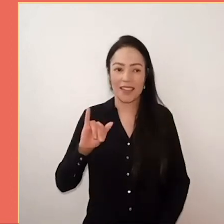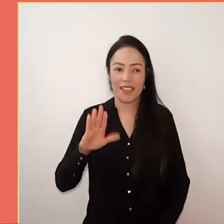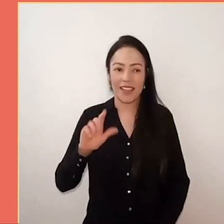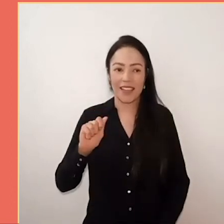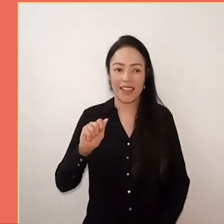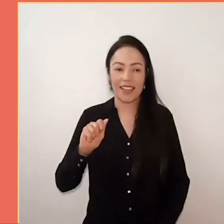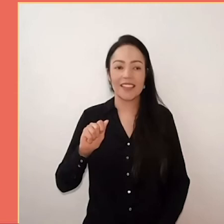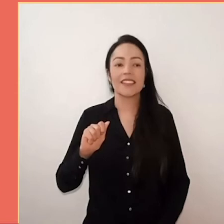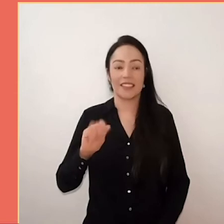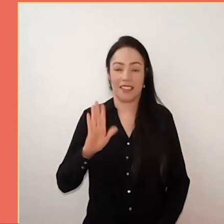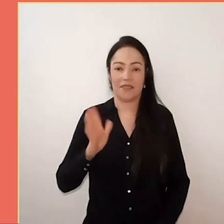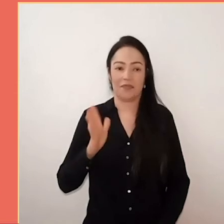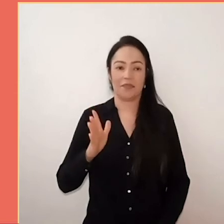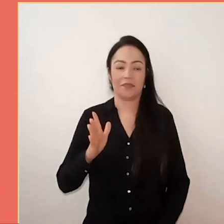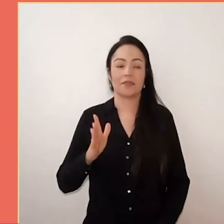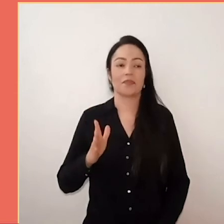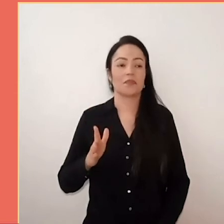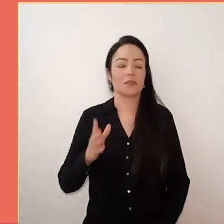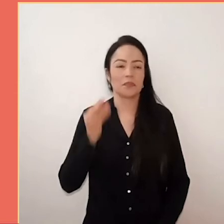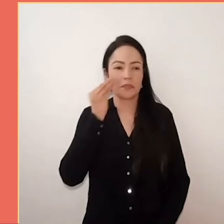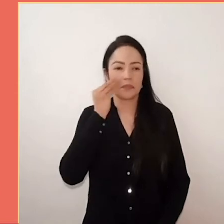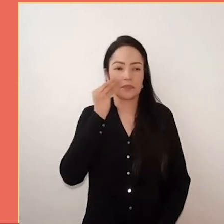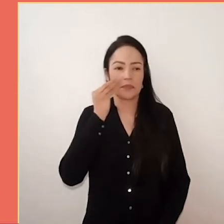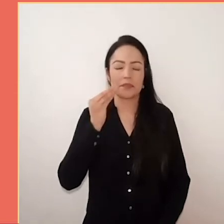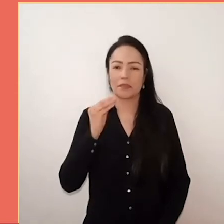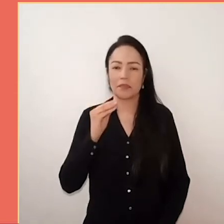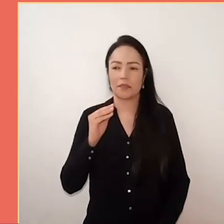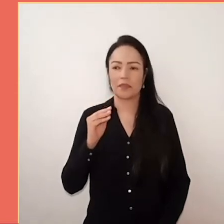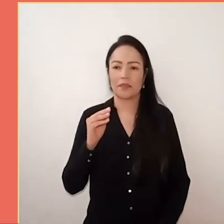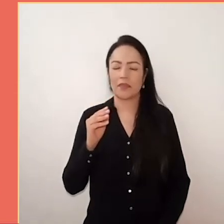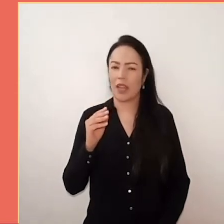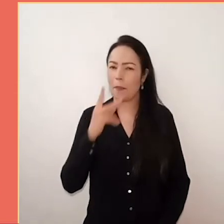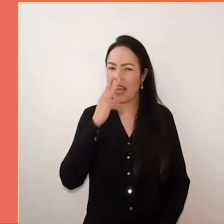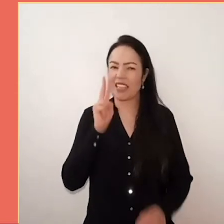Eu acho que tentando falsamente proteger as crianças,